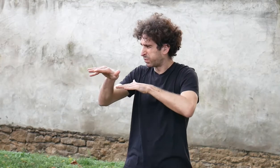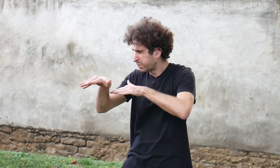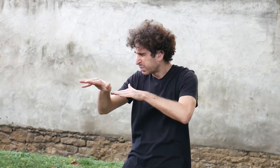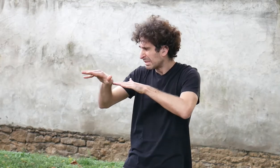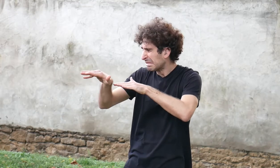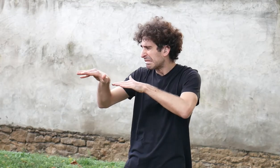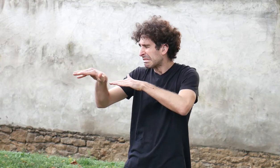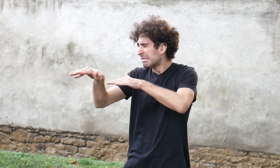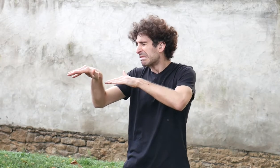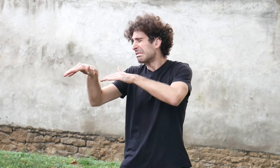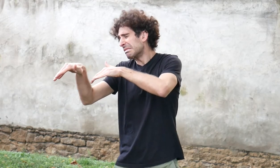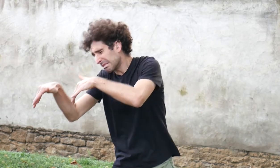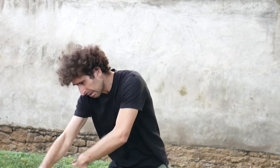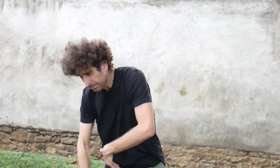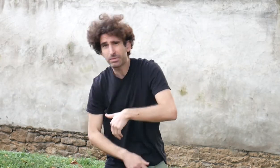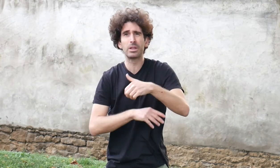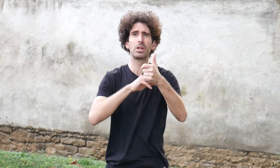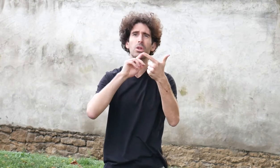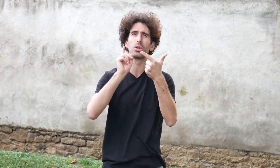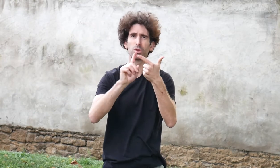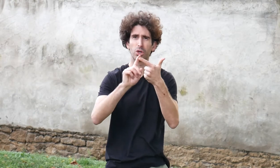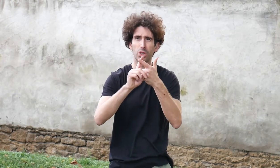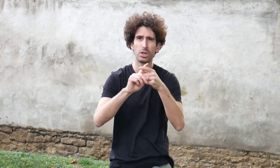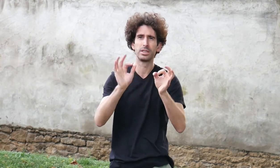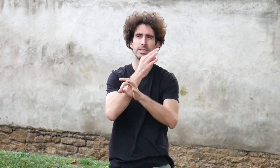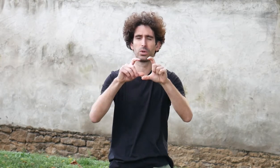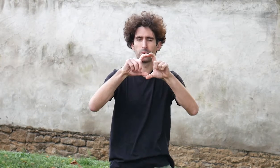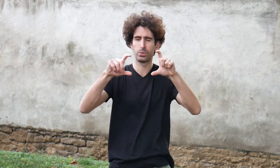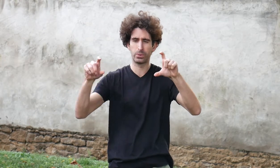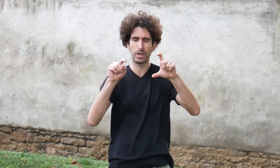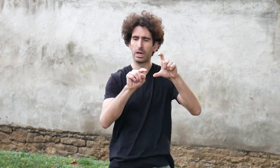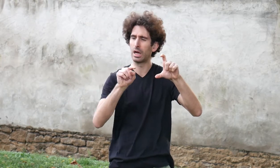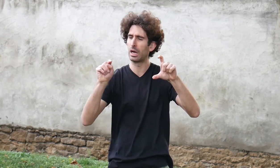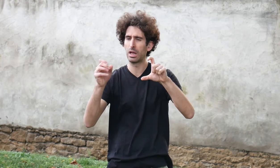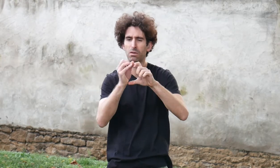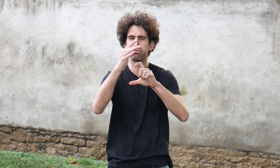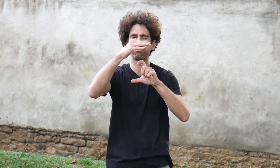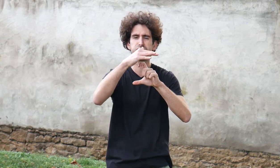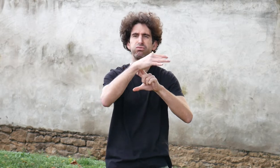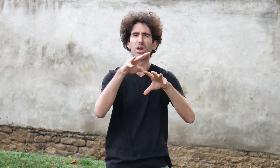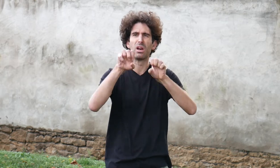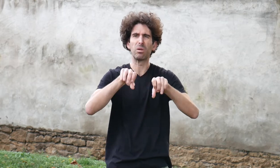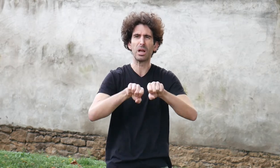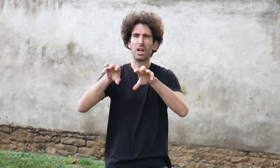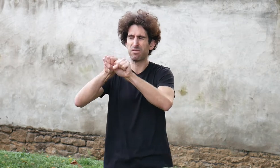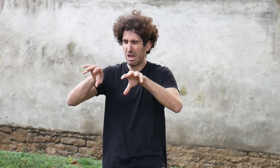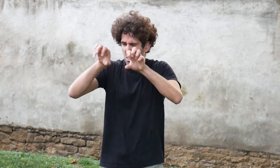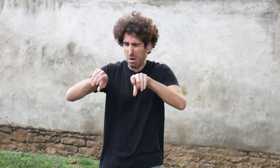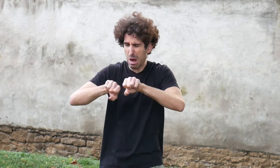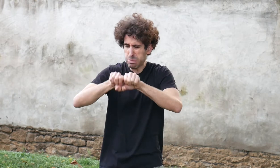Le mucus s'évacue plus difficilement vers la gorge. 2) Les cellules mucipares produisent encore plus de mucus.